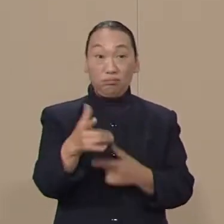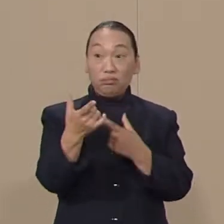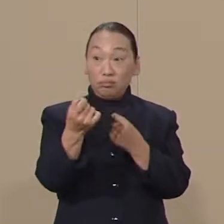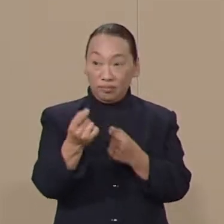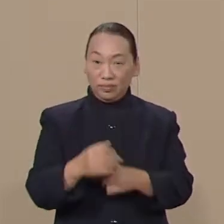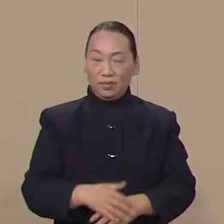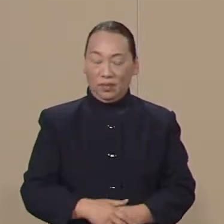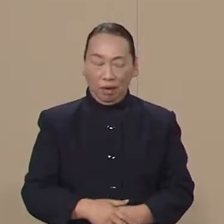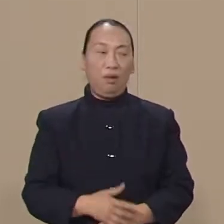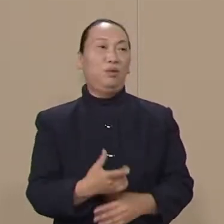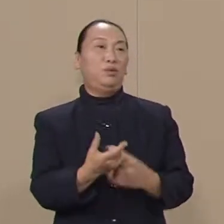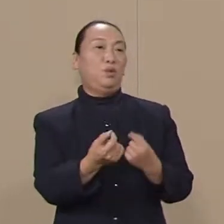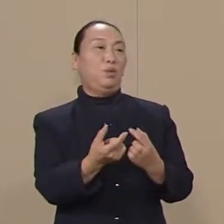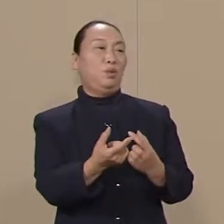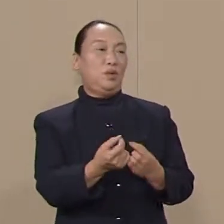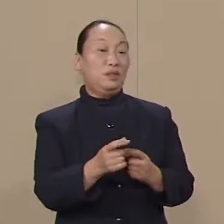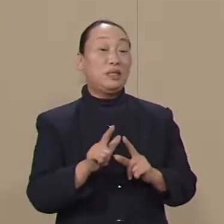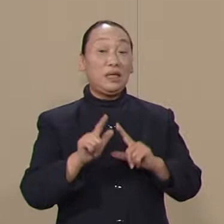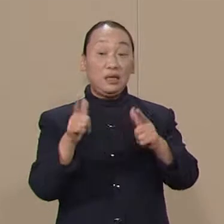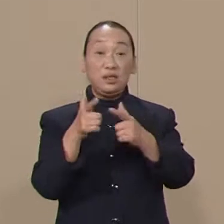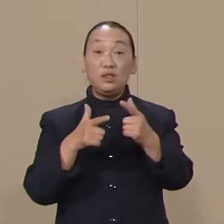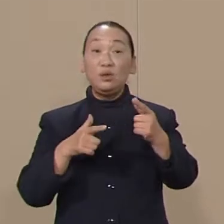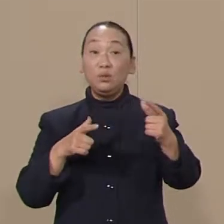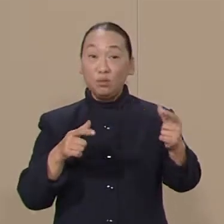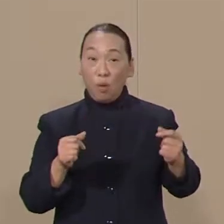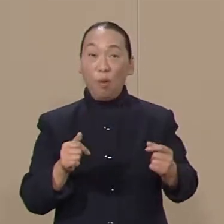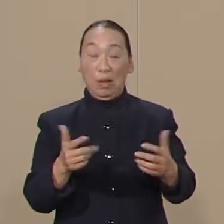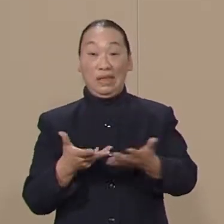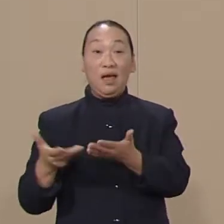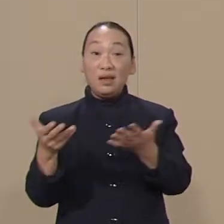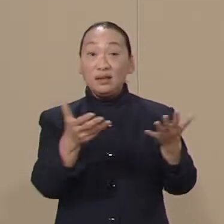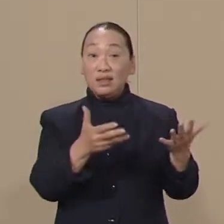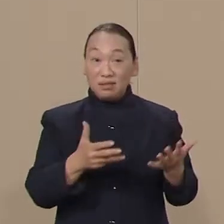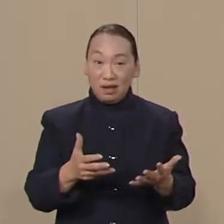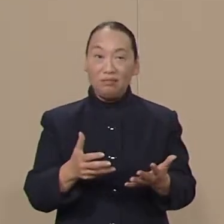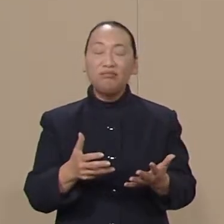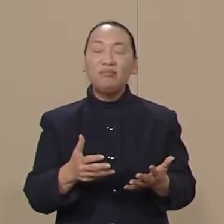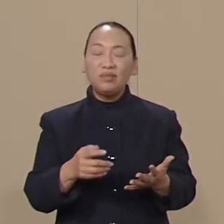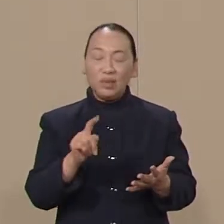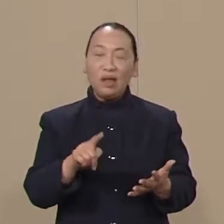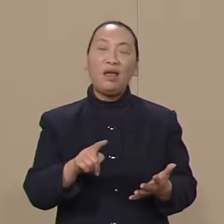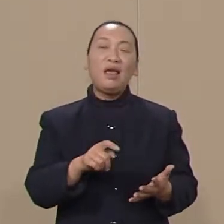東日本大震災・原発震災で 生存権や幸福追求権